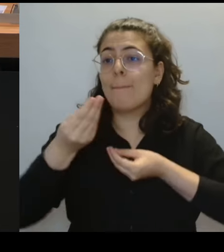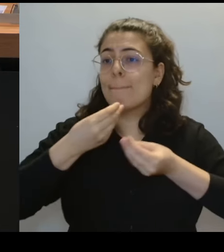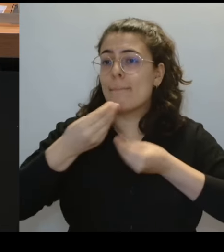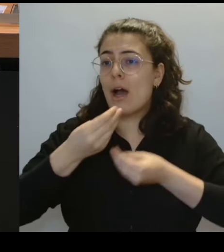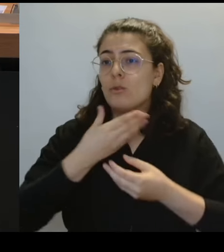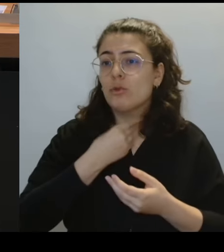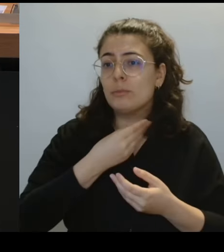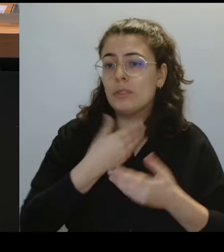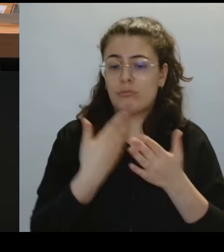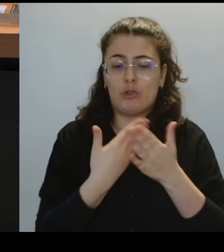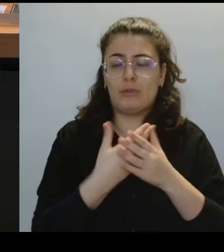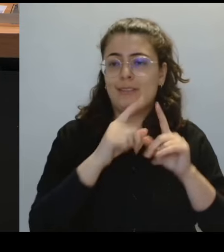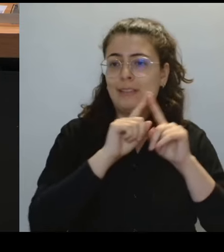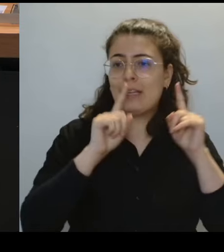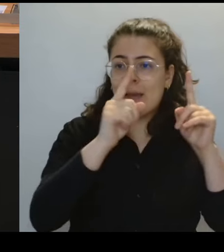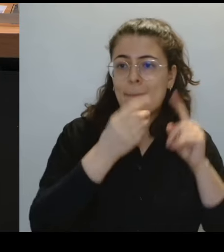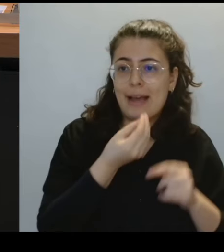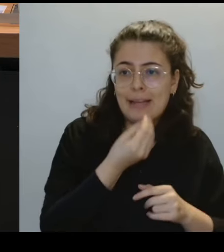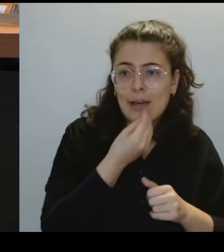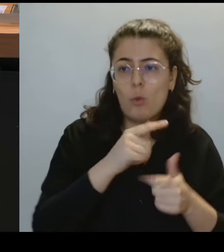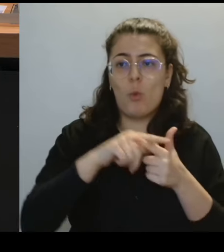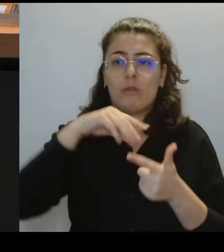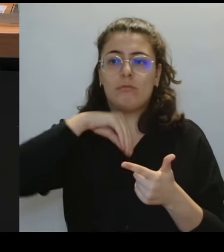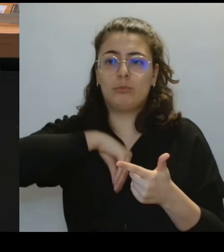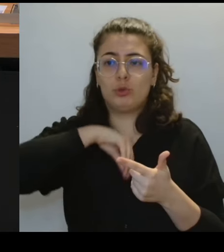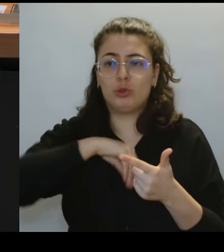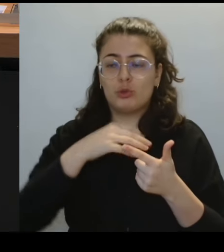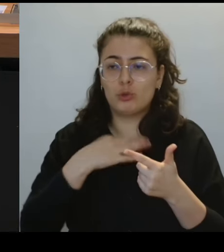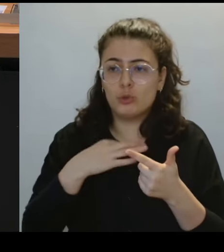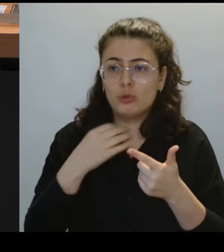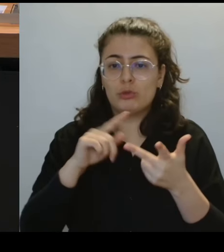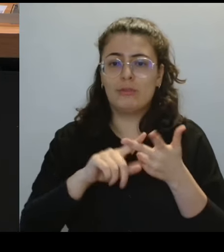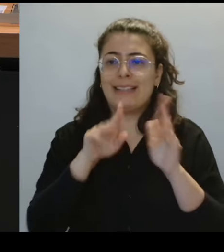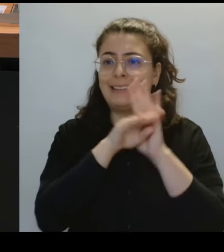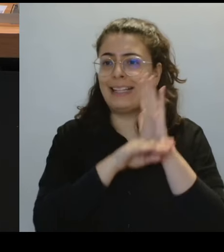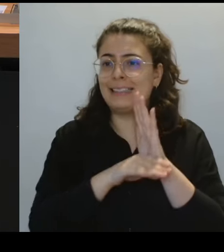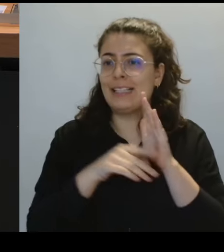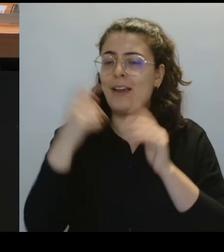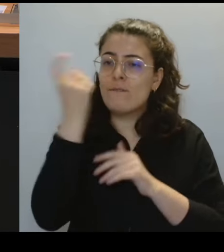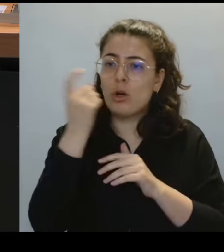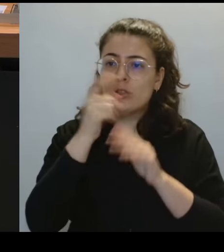Gesundheit und gesetzliche Vorsorgeuntersuchungen werden hier über verschiedene Berufsgruppen und Sozialgesetzbücher